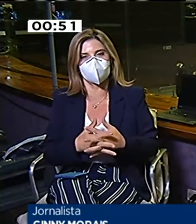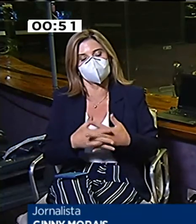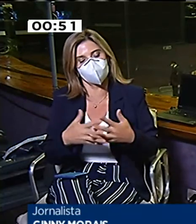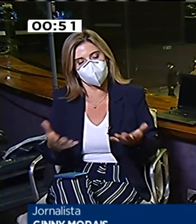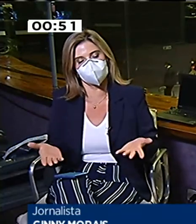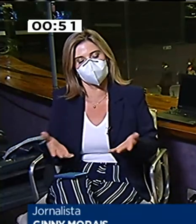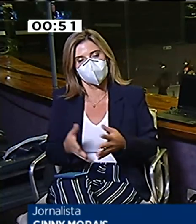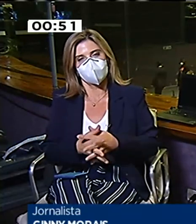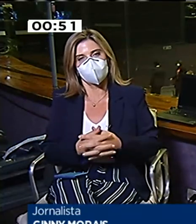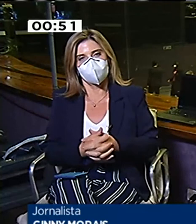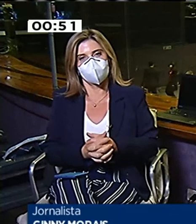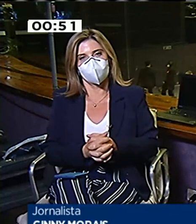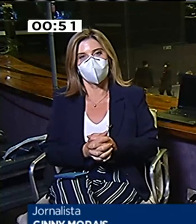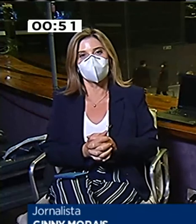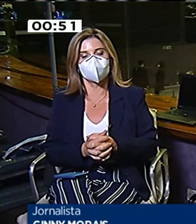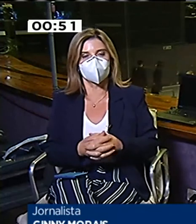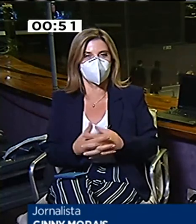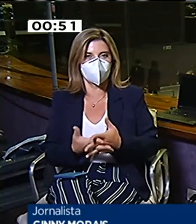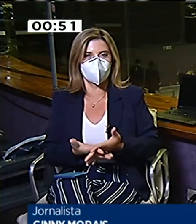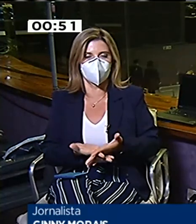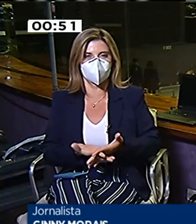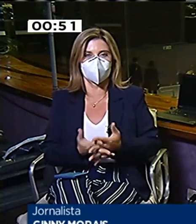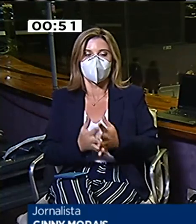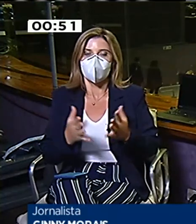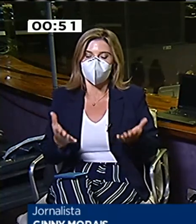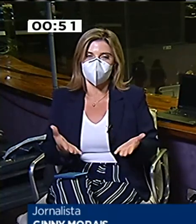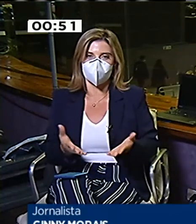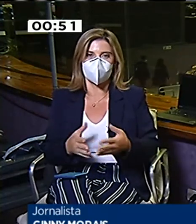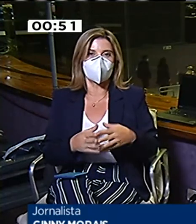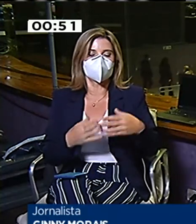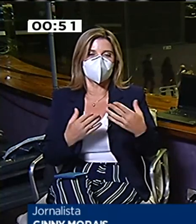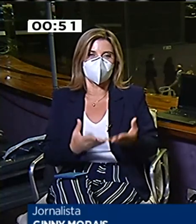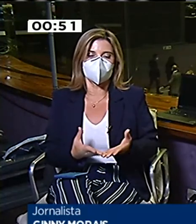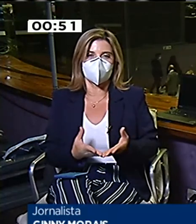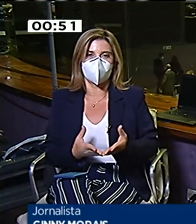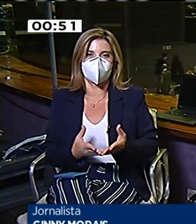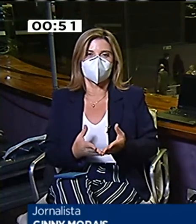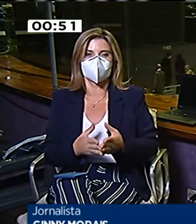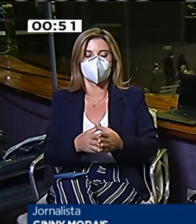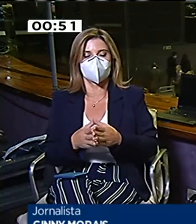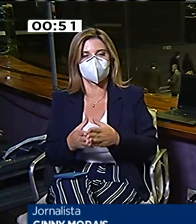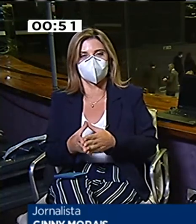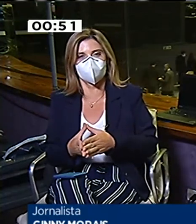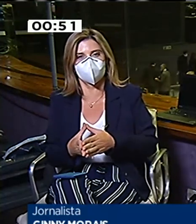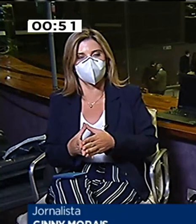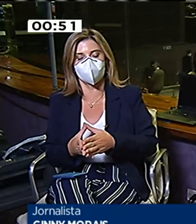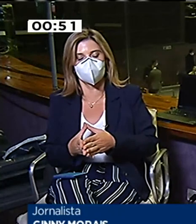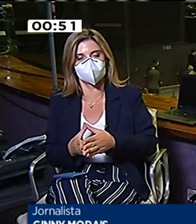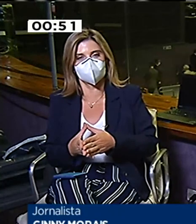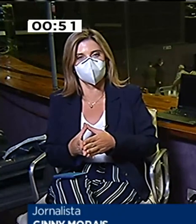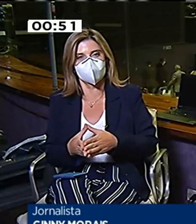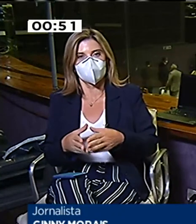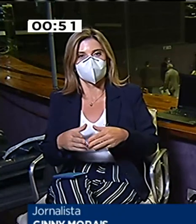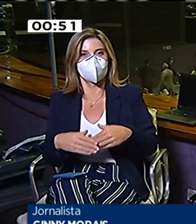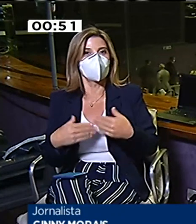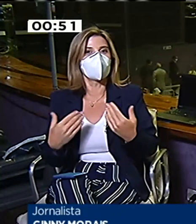VOTAÇÃO QUE PERMITE A DESESTATIZAÇÃO DA ELETROBRAS TIVESSE SIDO FEITA COM AS REGRAS ANTIGAS DE VOTAÇÃO DO PLENÁRIO DA CÂMARA COM CERTEZA TERIA DURO ADO DOIS